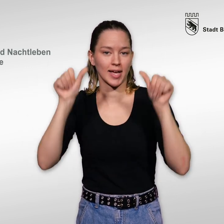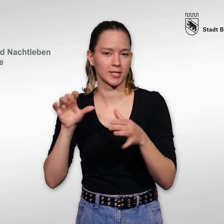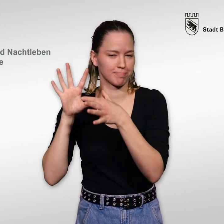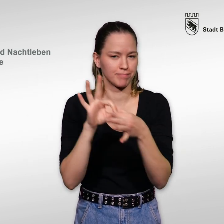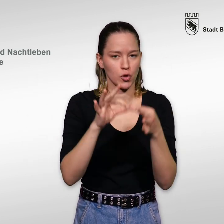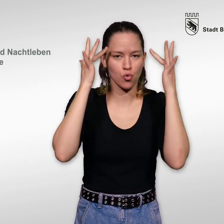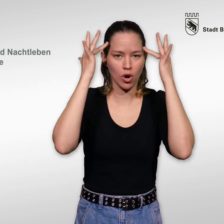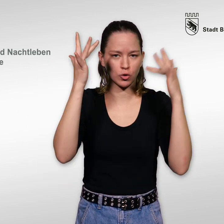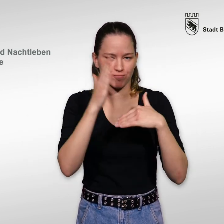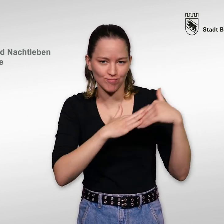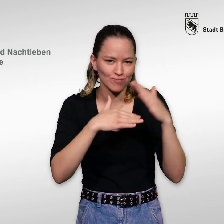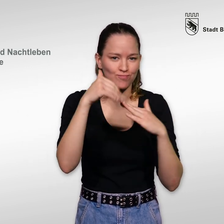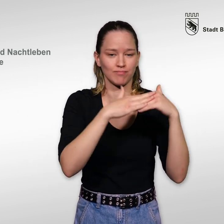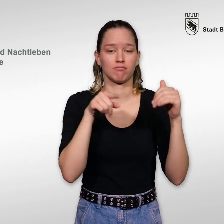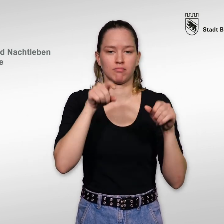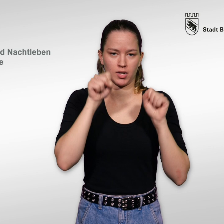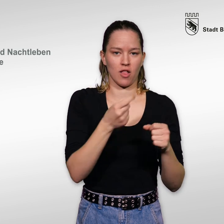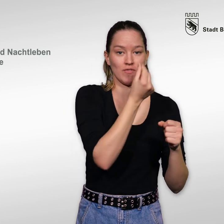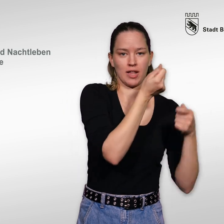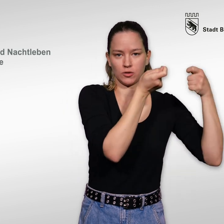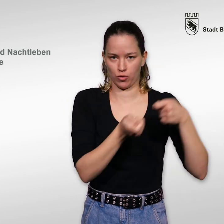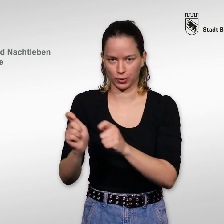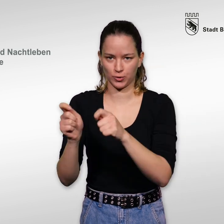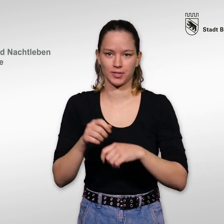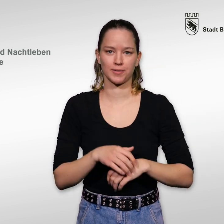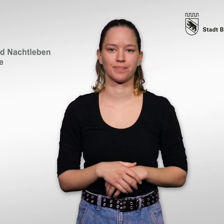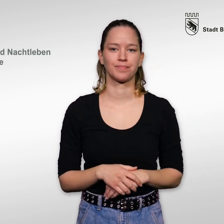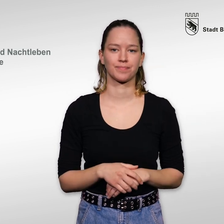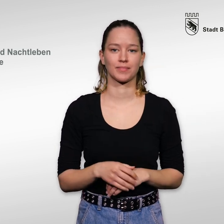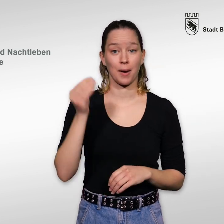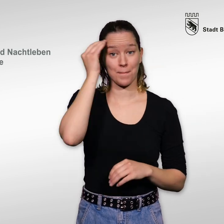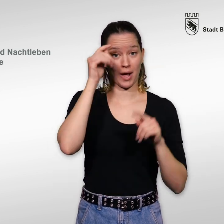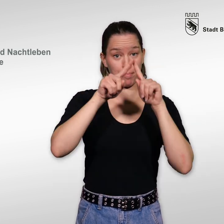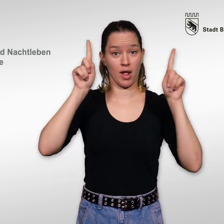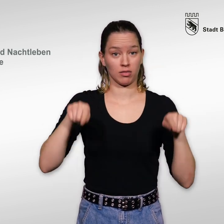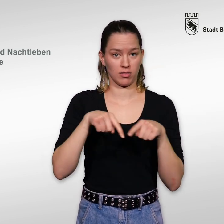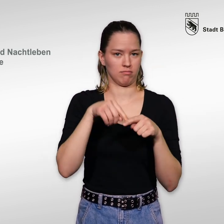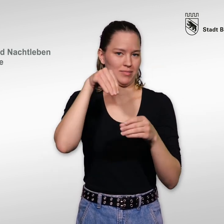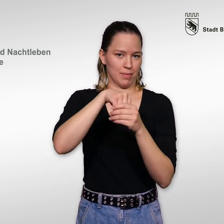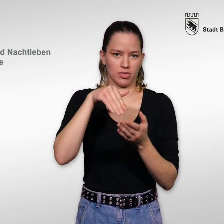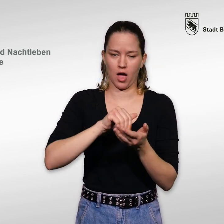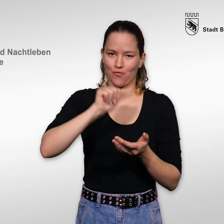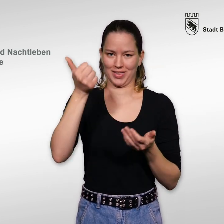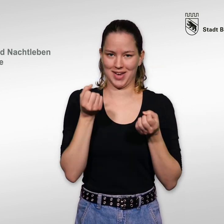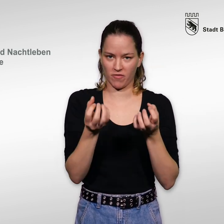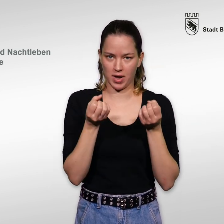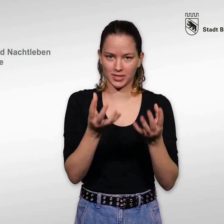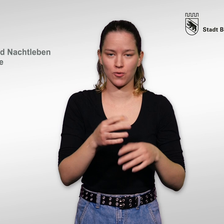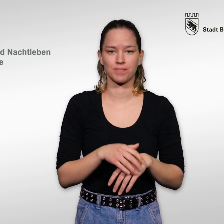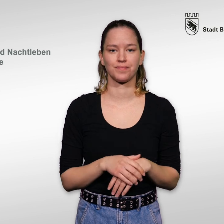die Beine stellen wollen, finanzielle Hilfe. Die wichtigsten Informationen dazu stehen auf einem Merkblatt.